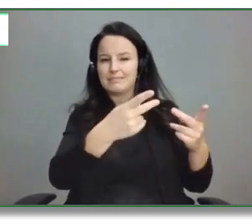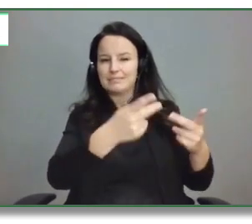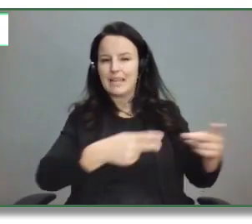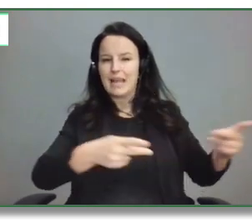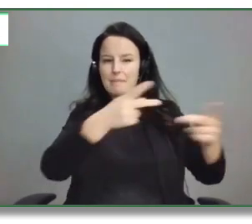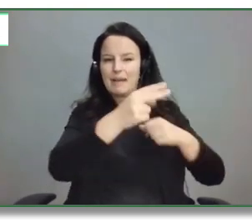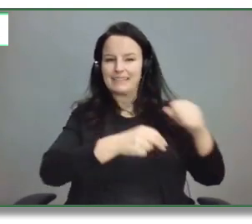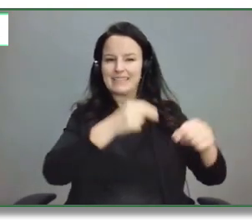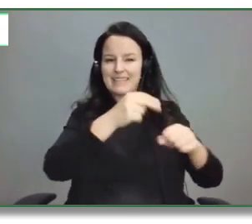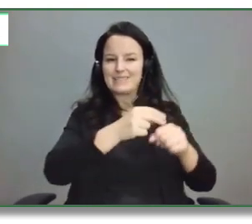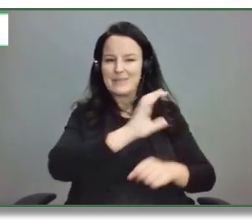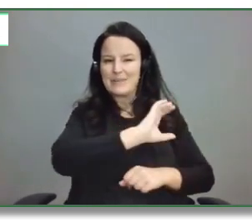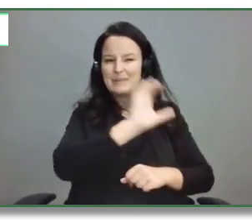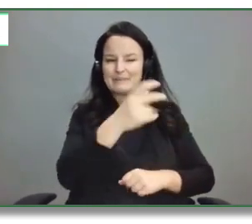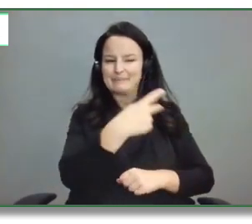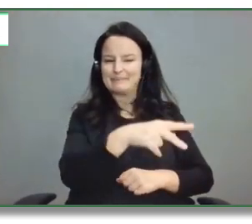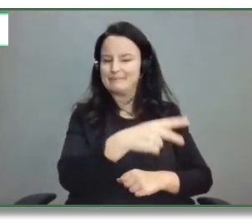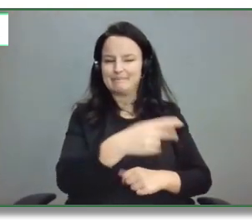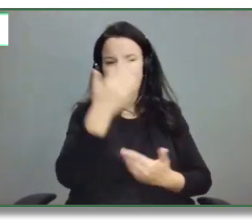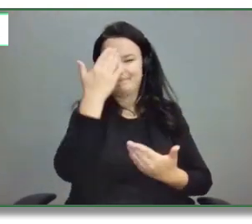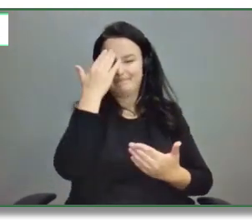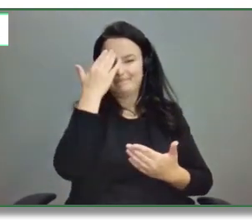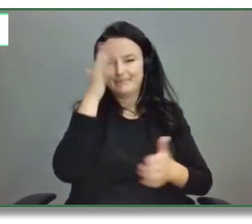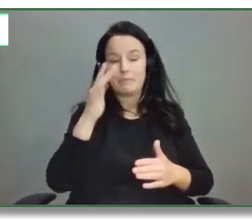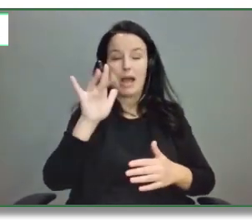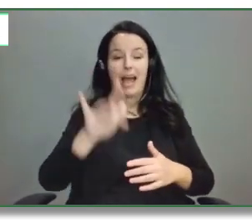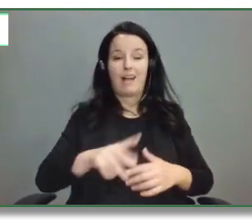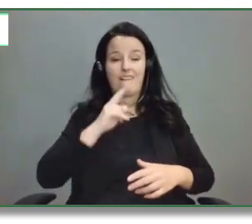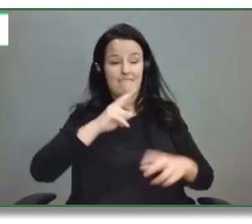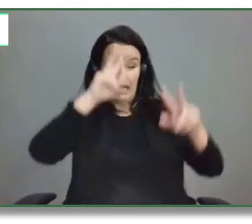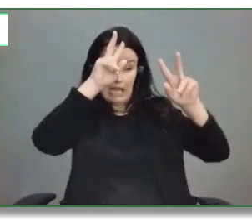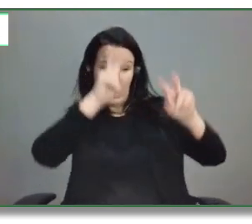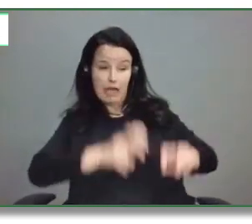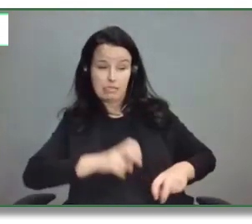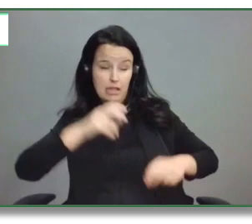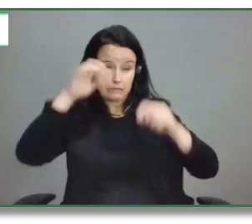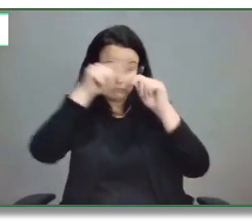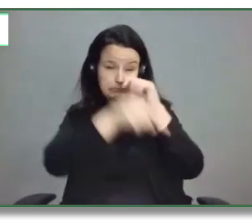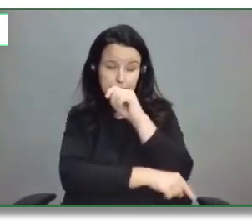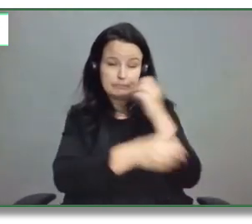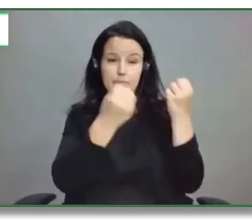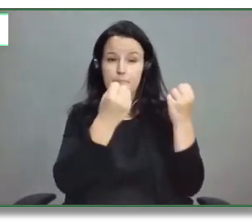car je n'ai pas étudié à fond le site